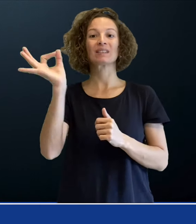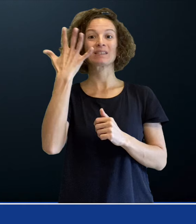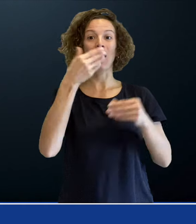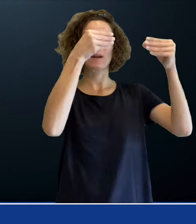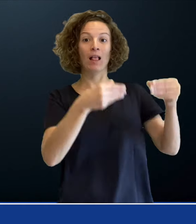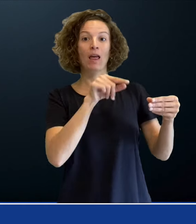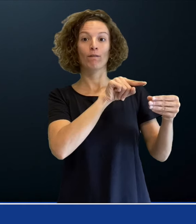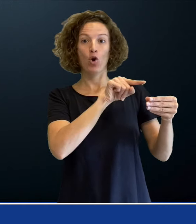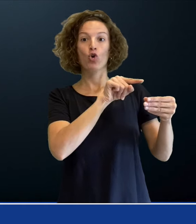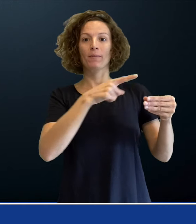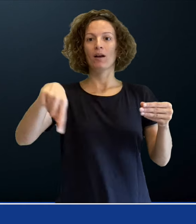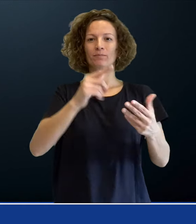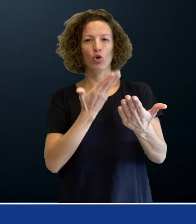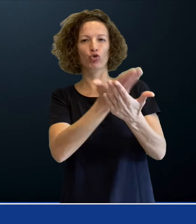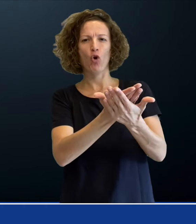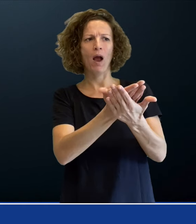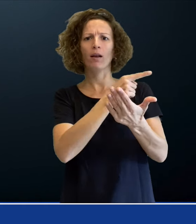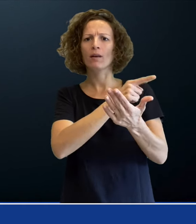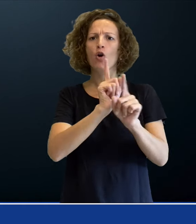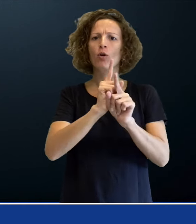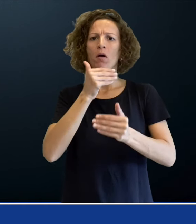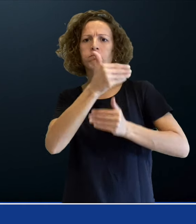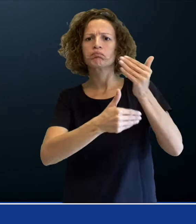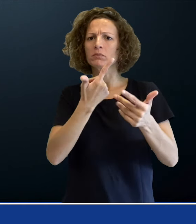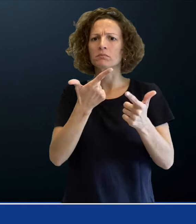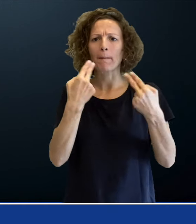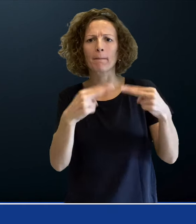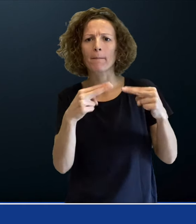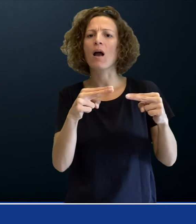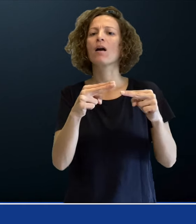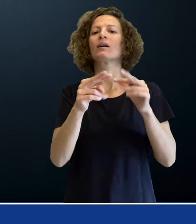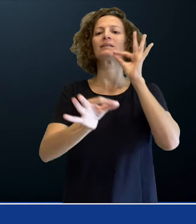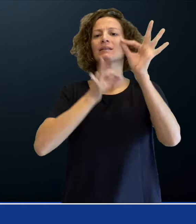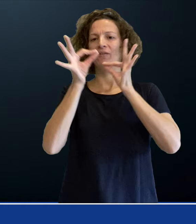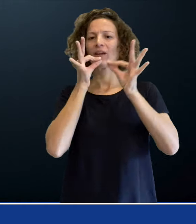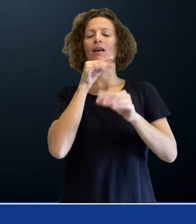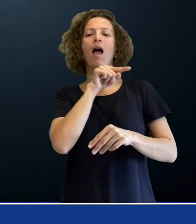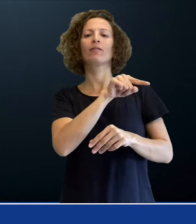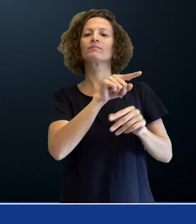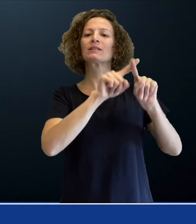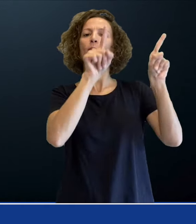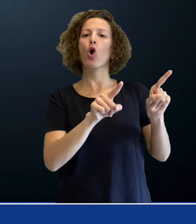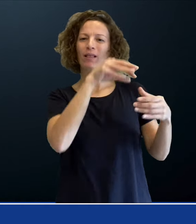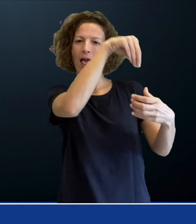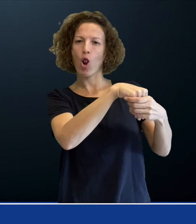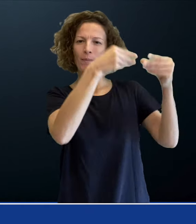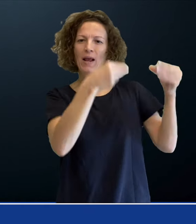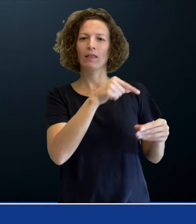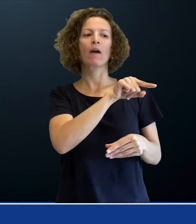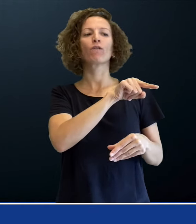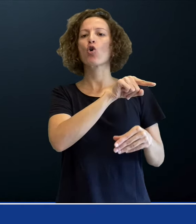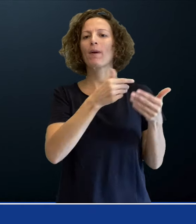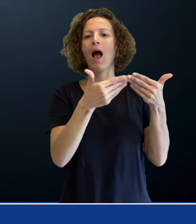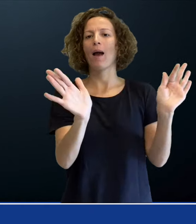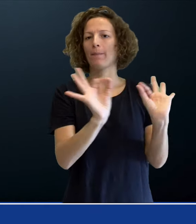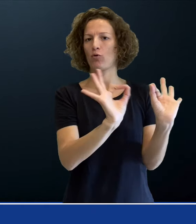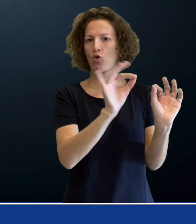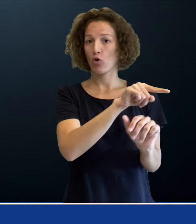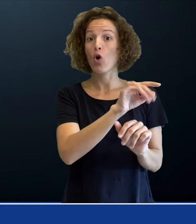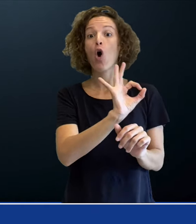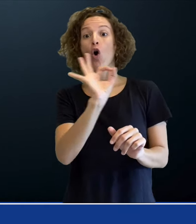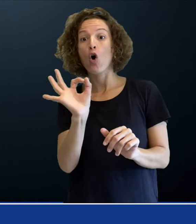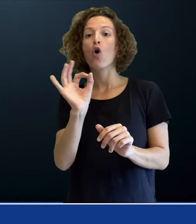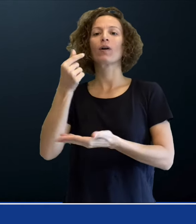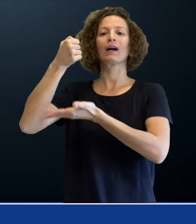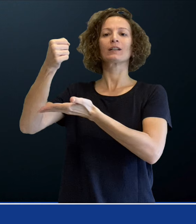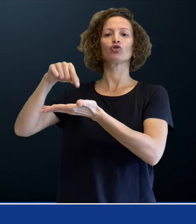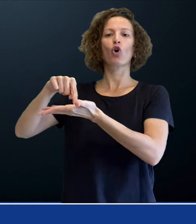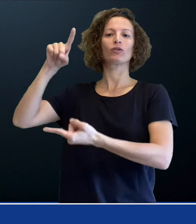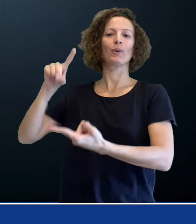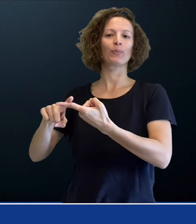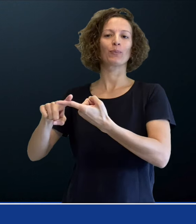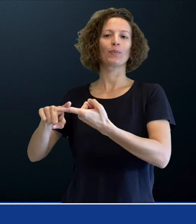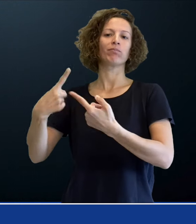Se la piattaforma non permette di inoltrare le richieste vuol dire che lo sportello non è stato ancora riaperto oppure che sono esaurite le risorse: in entrambi casi,